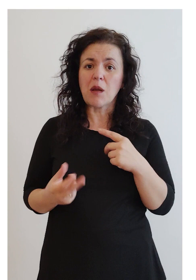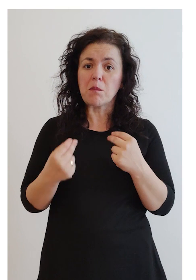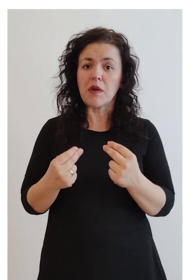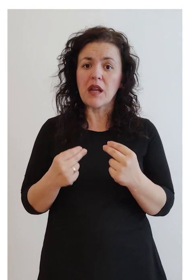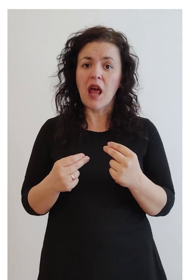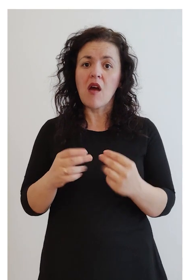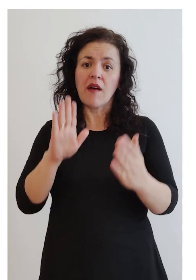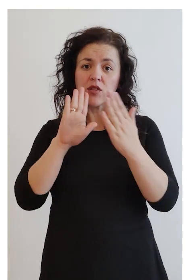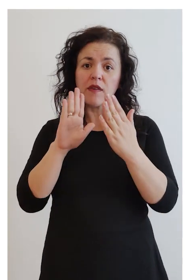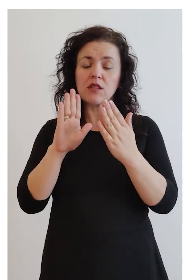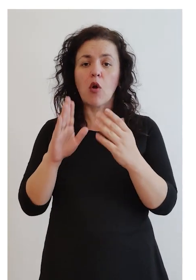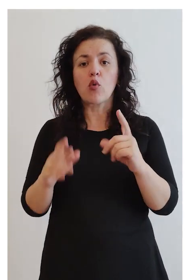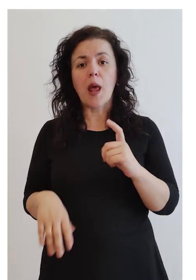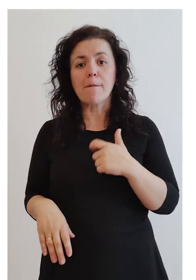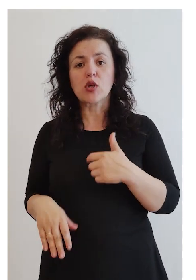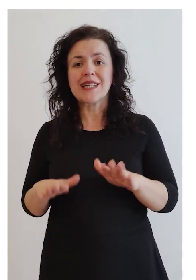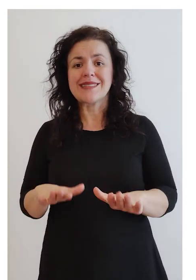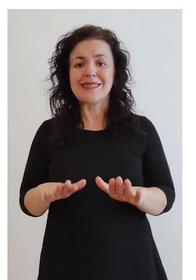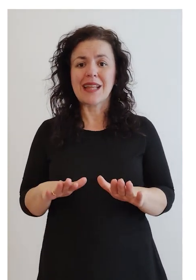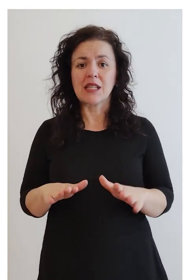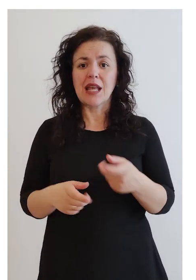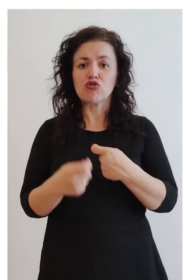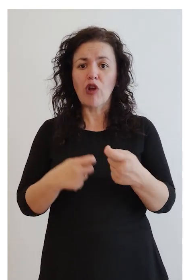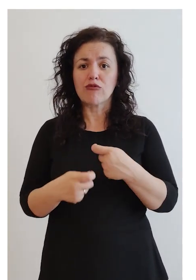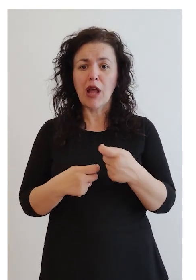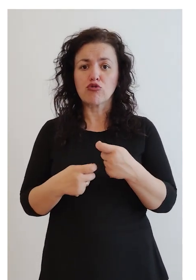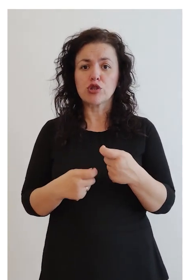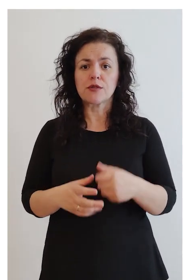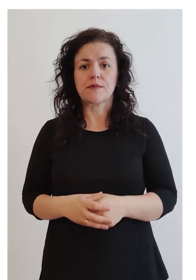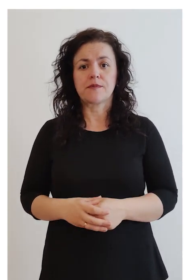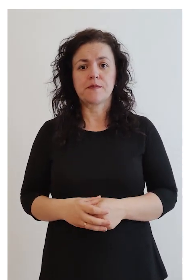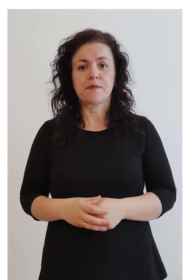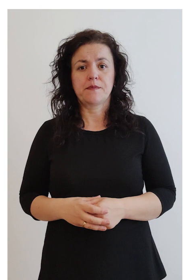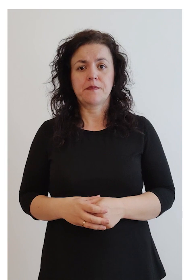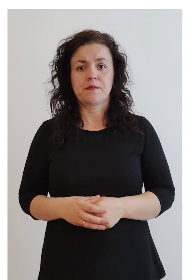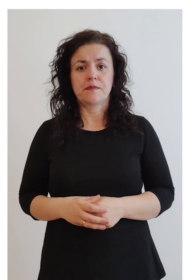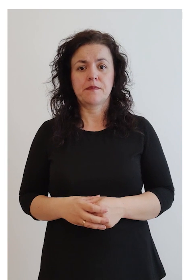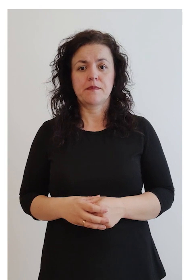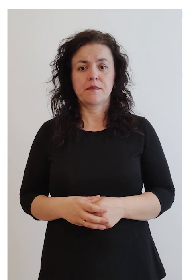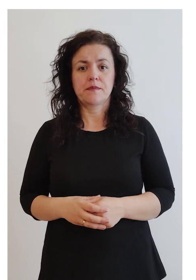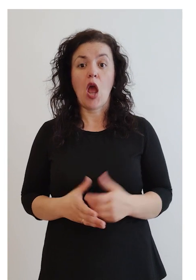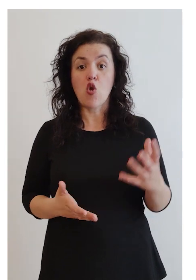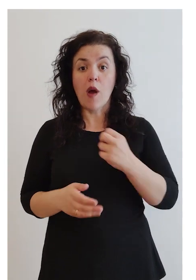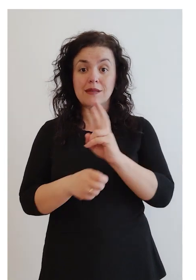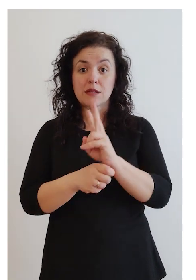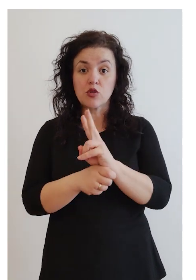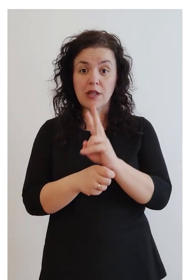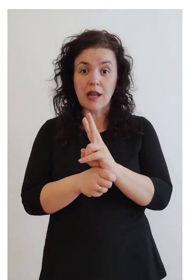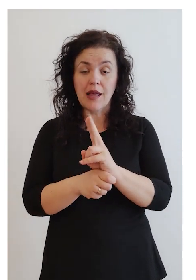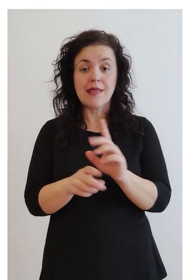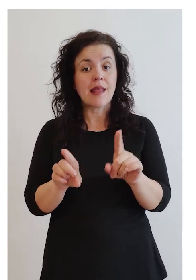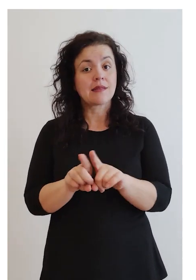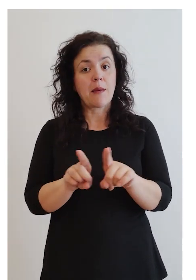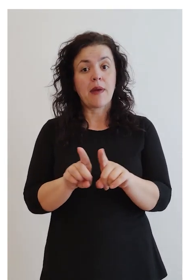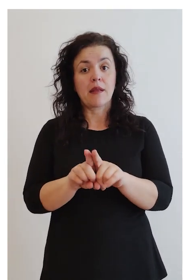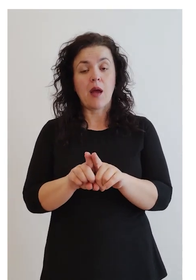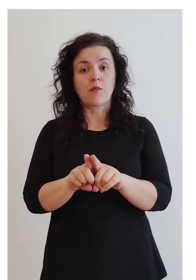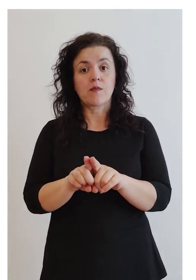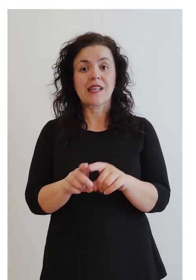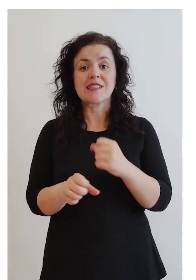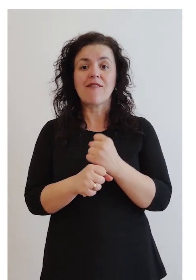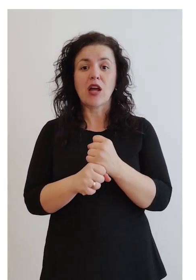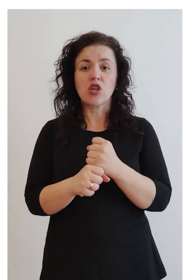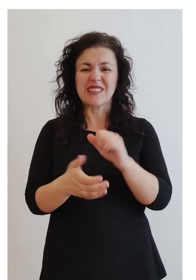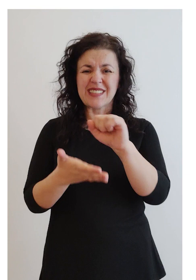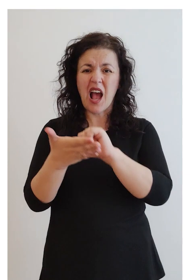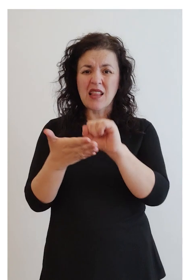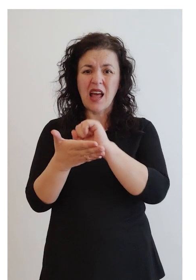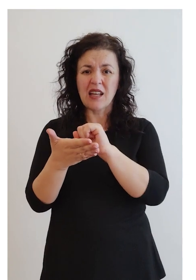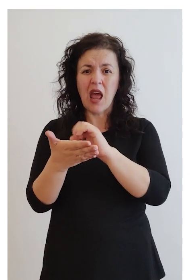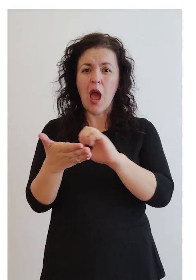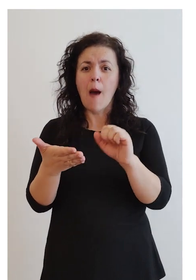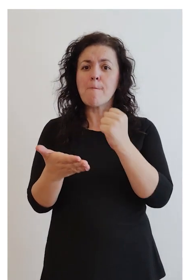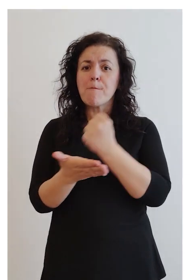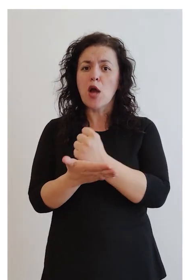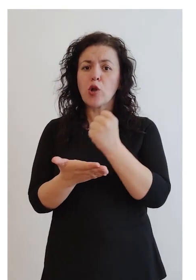Luați în considerare, de asemenea, să faceți o scanare digitală a pașaportului și a documentelor de călătorie importante și să le stocați electronic.